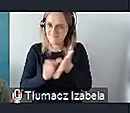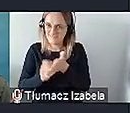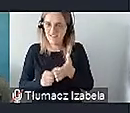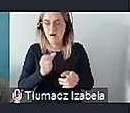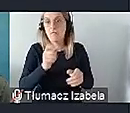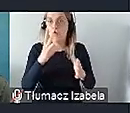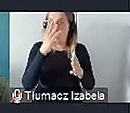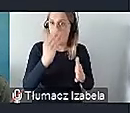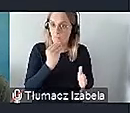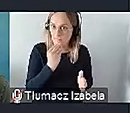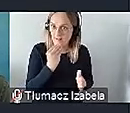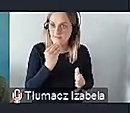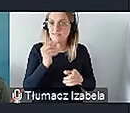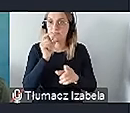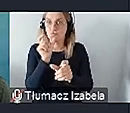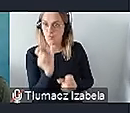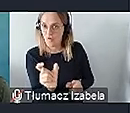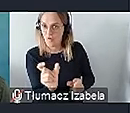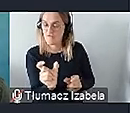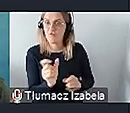Np. słowo, którego chcemy się nauczyć.